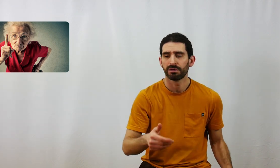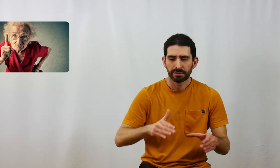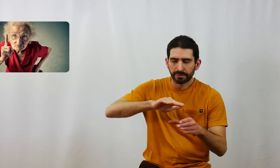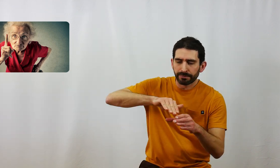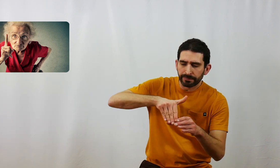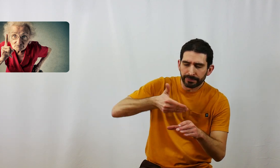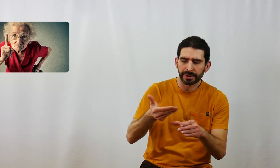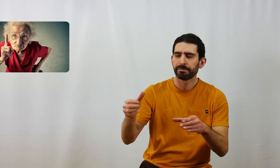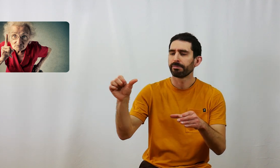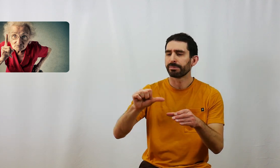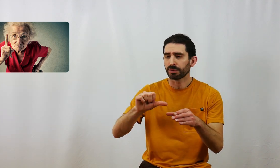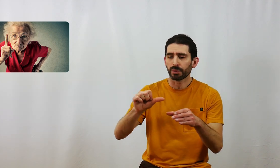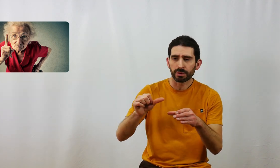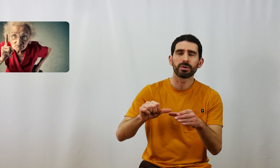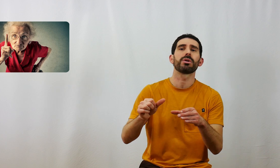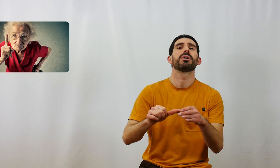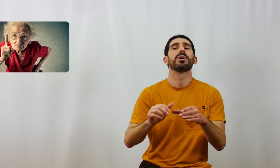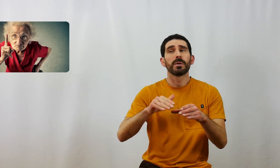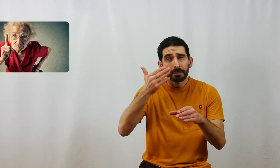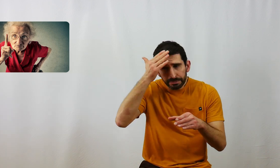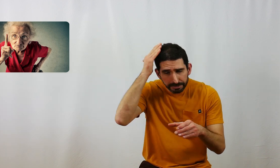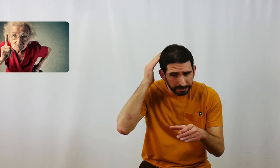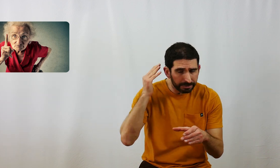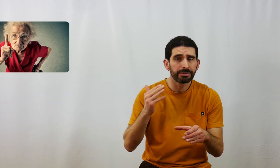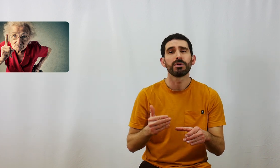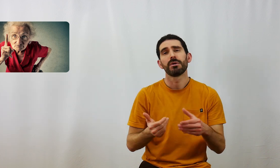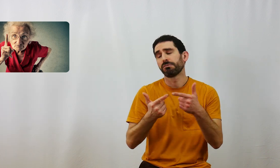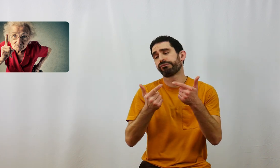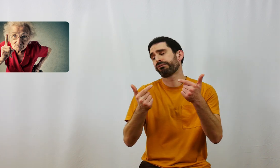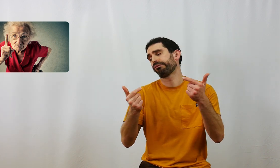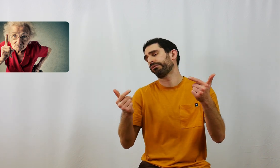de la gelée de pétrole, etc.